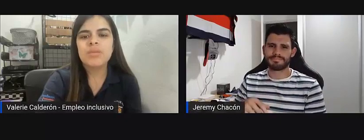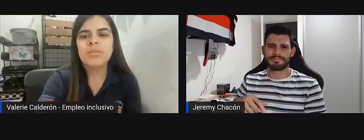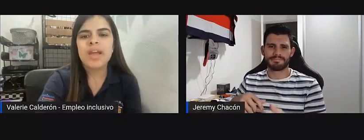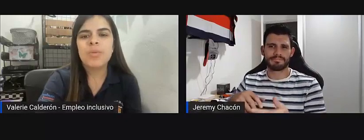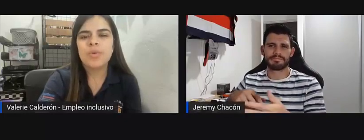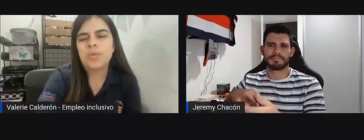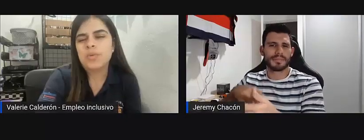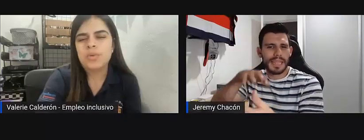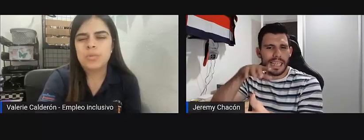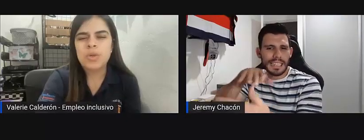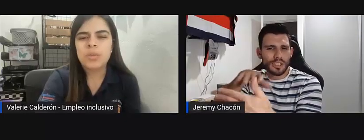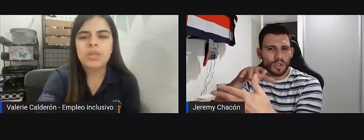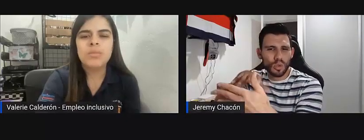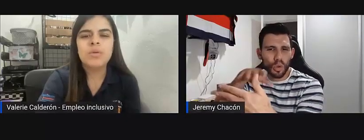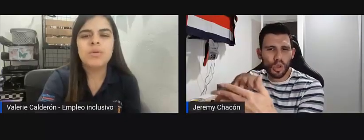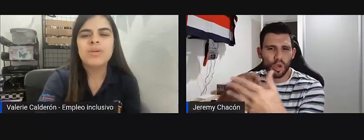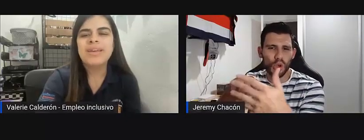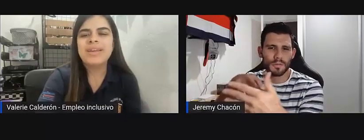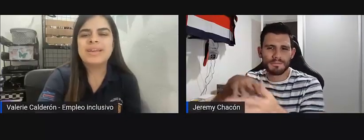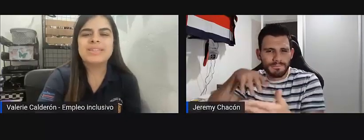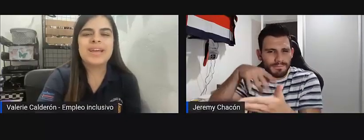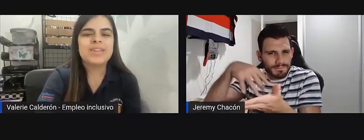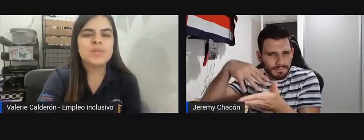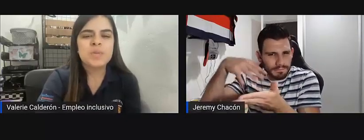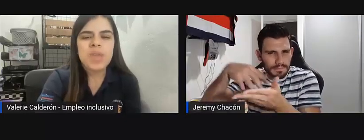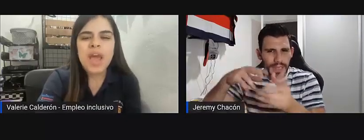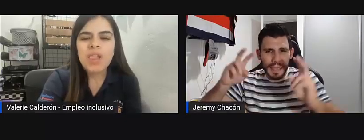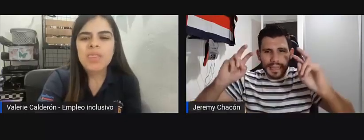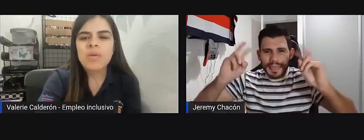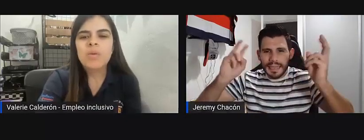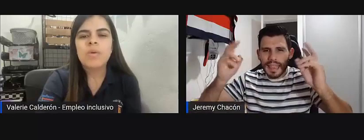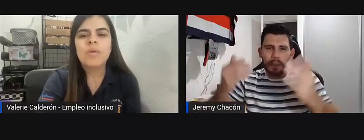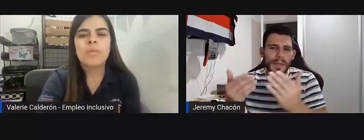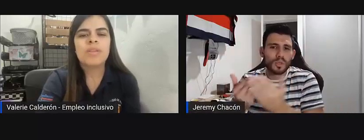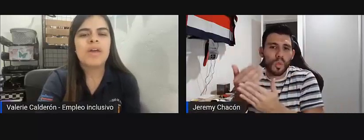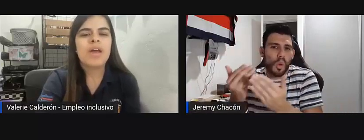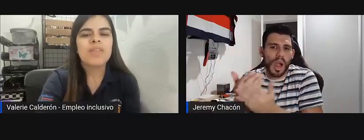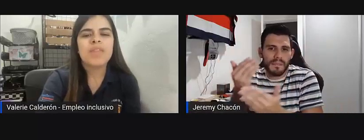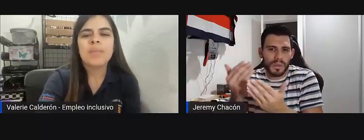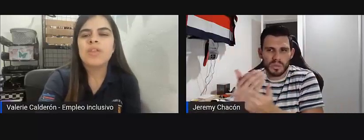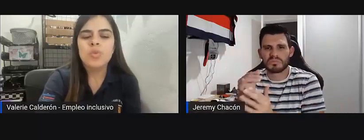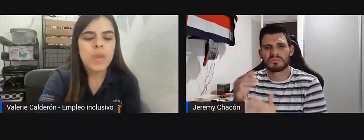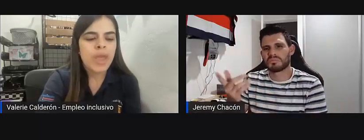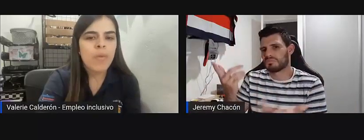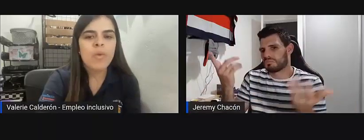verdad como conmigo mismo estar estudiando verdad temas nuevos